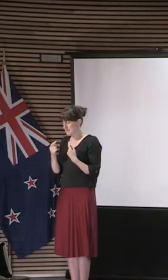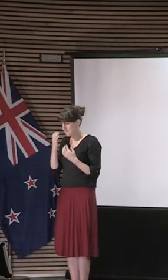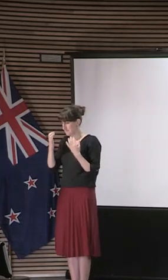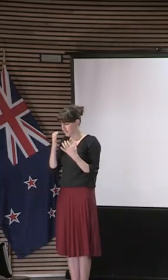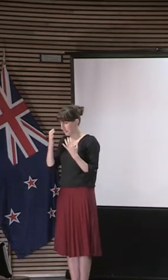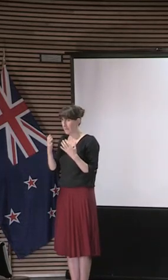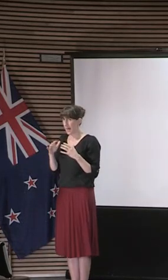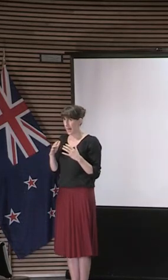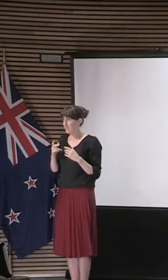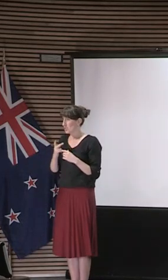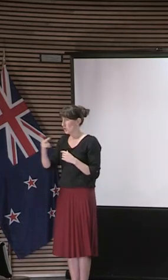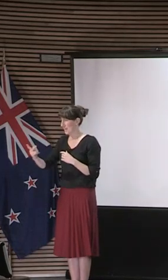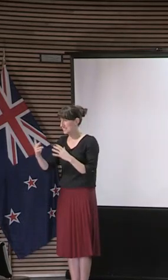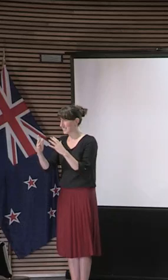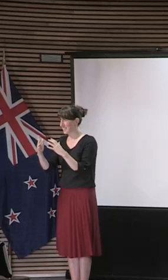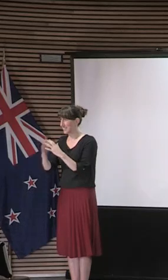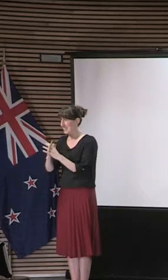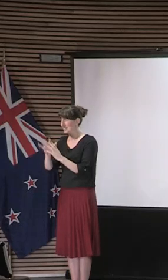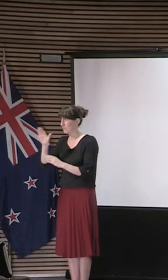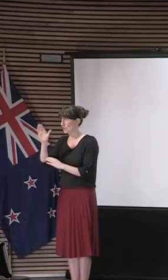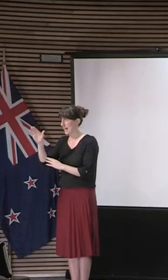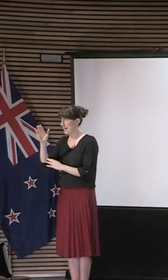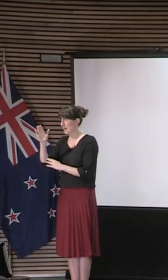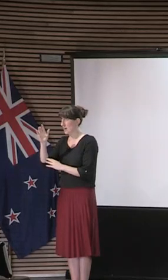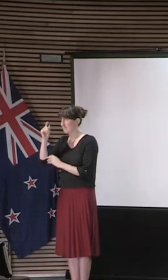nga mate. Ko taatau he whakautu